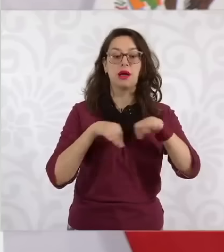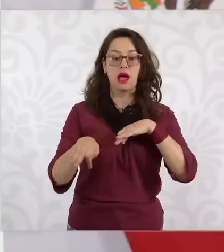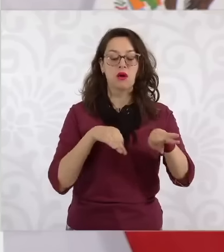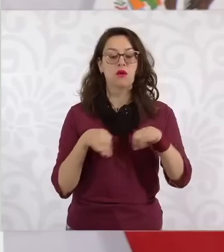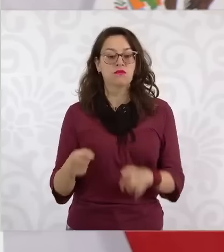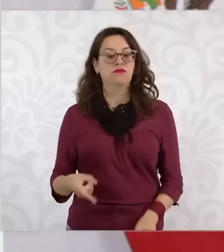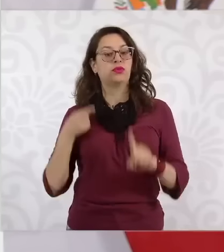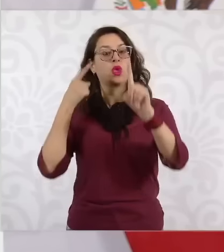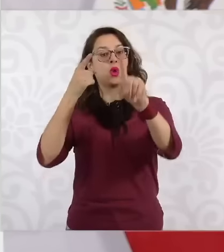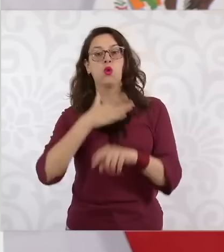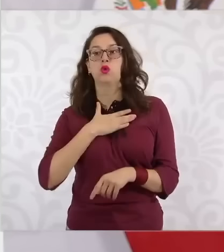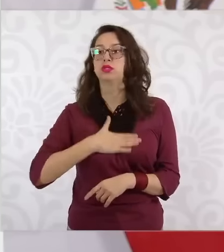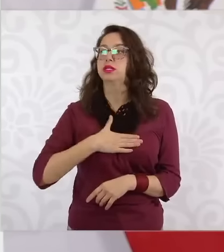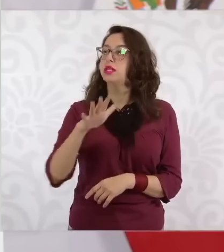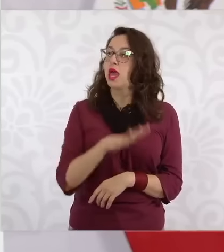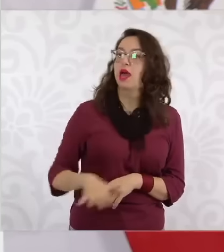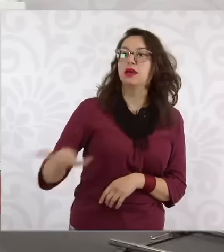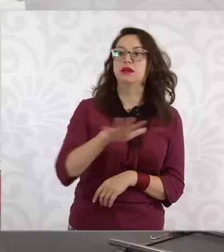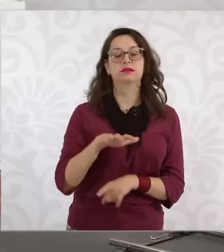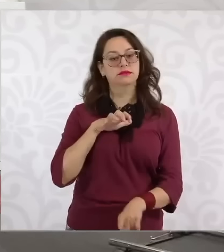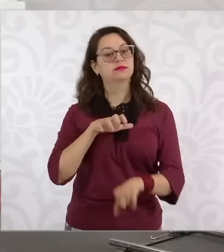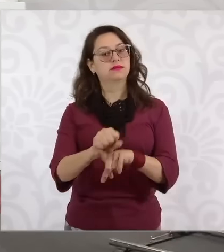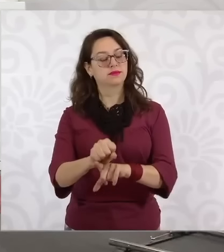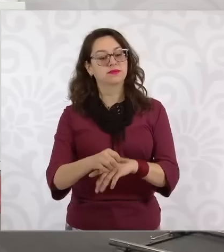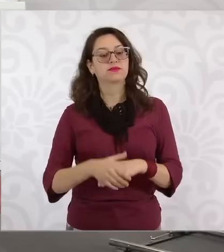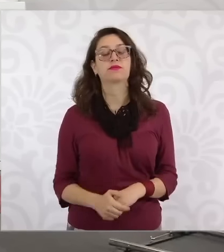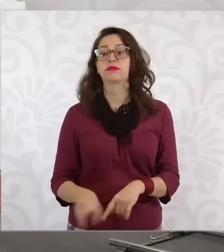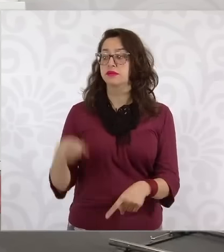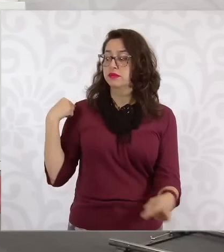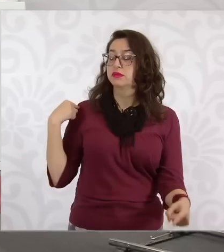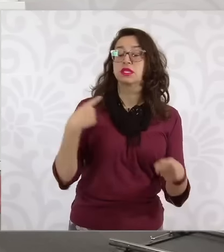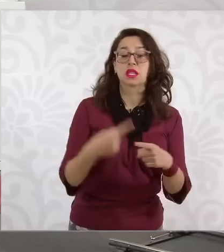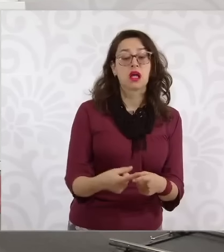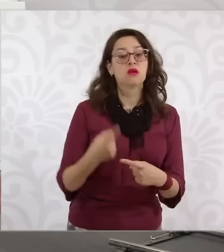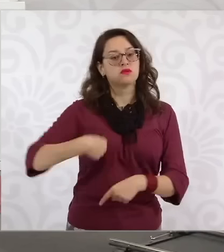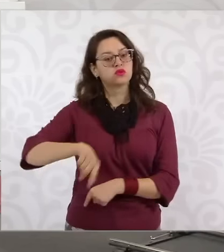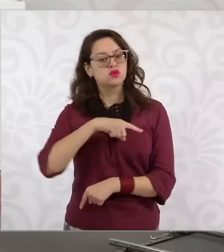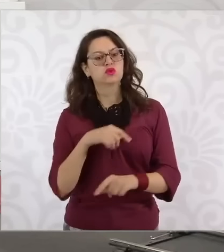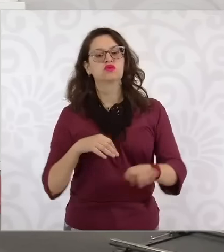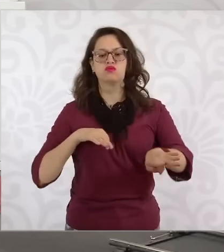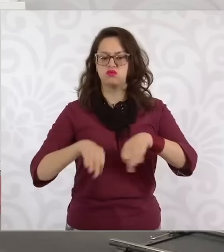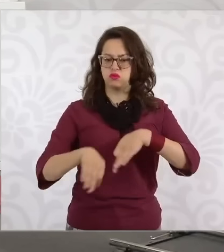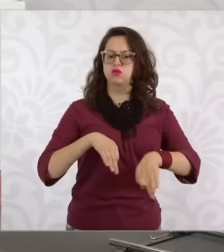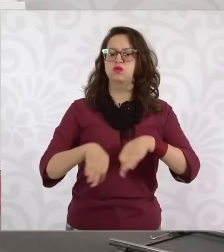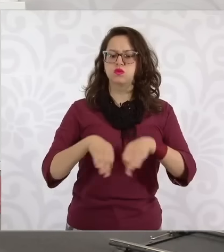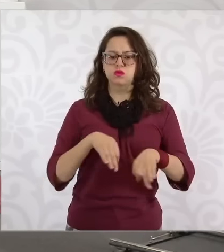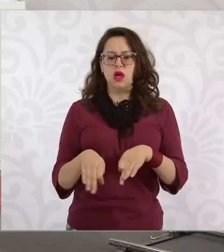social. Durante los últimos meses hemos estado trabajando en un programa de infraestructura y